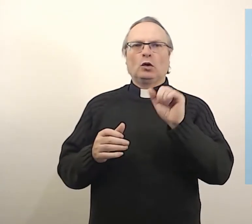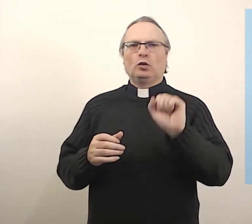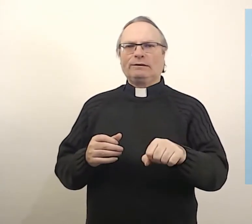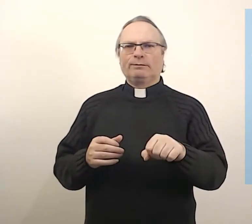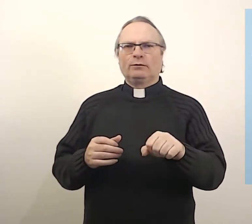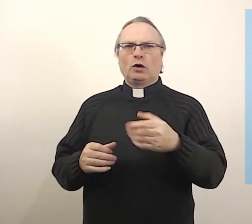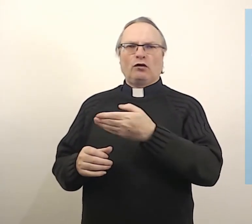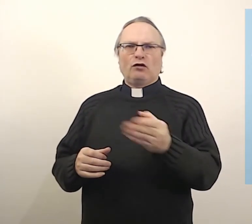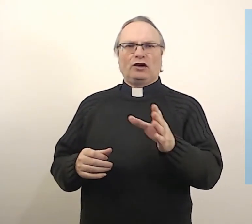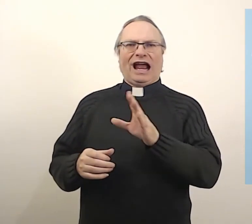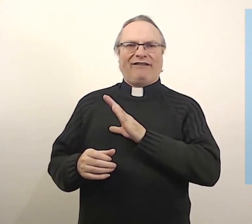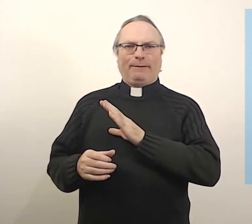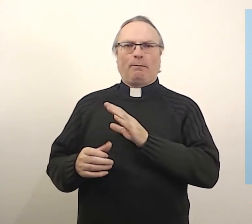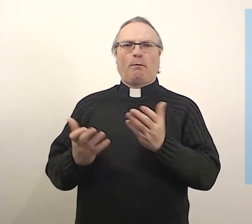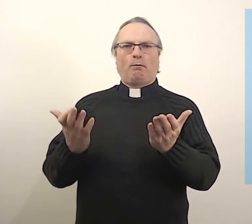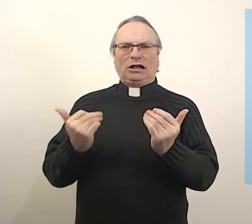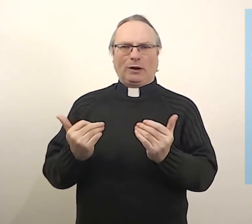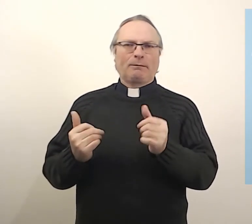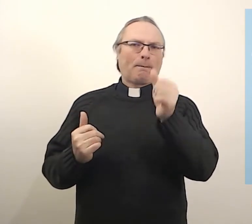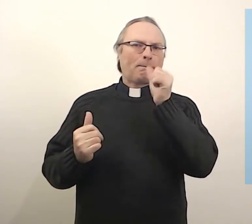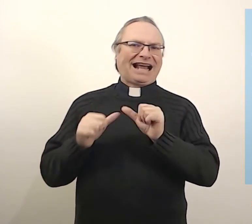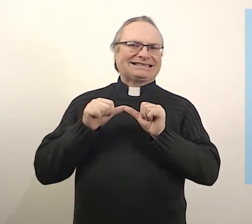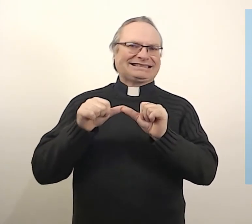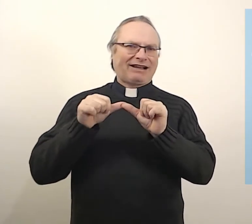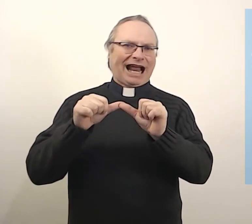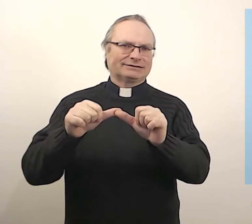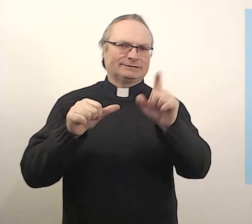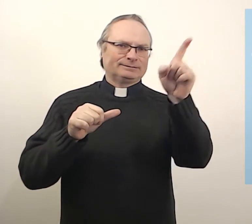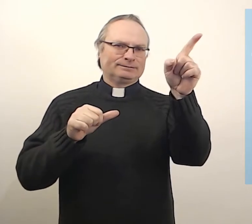Oui, vous avez besoin de persévérance